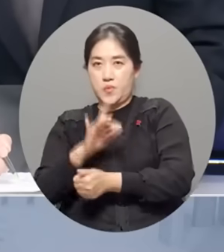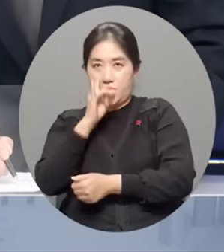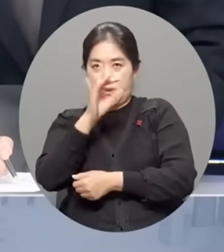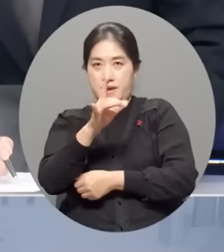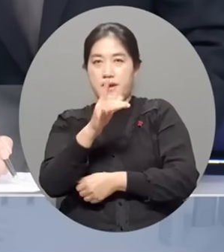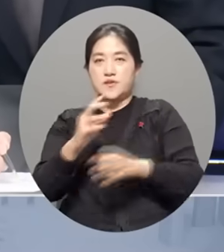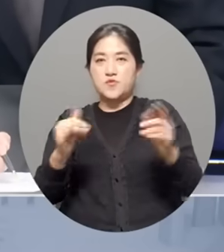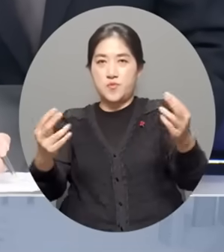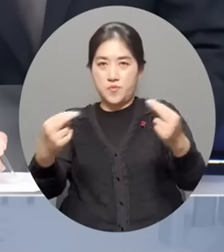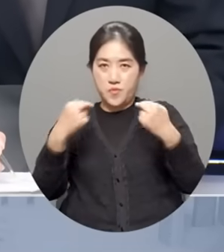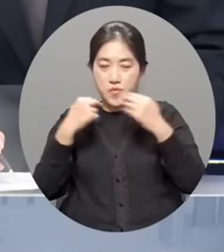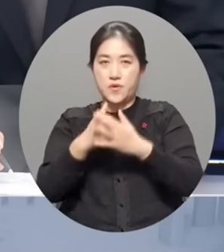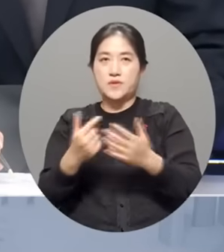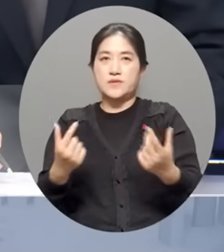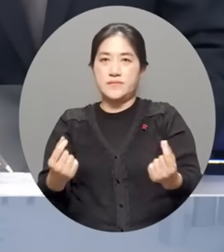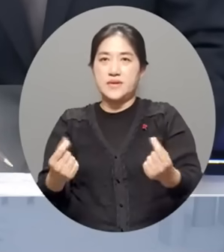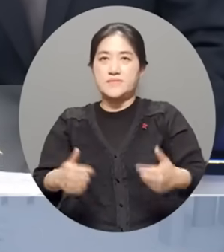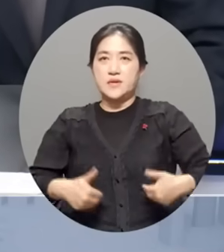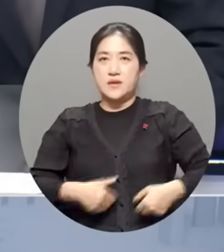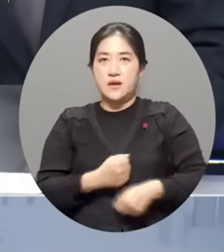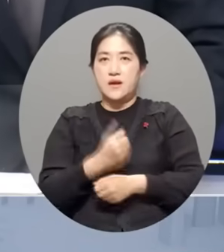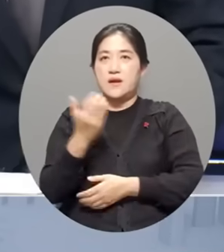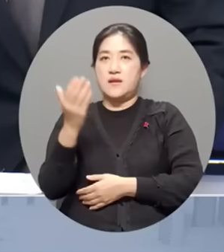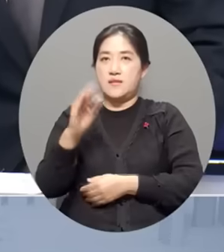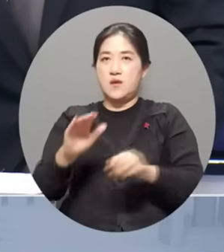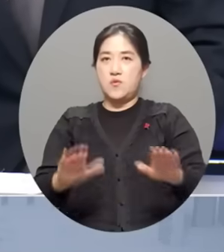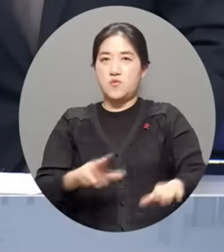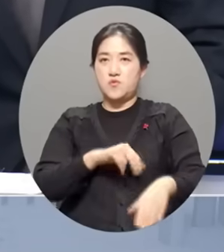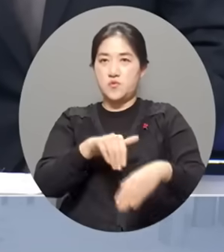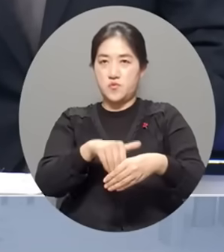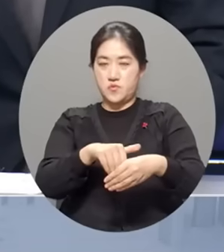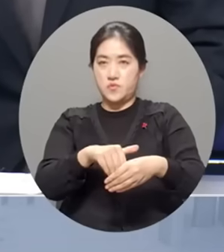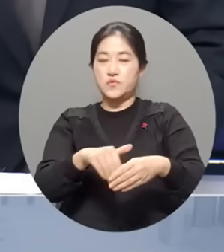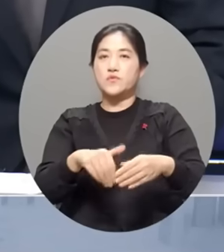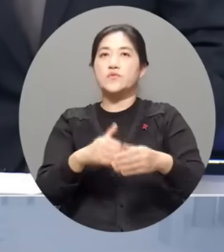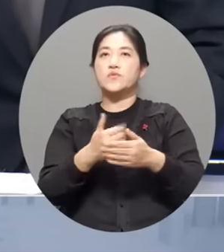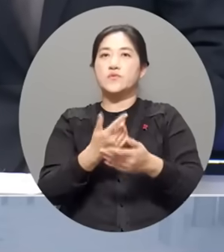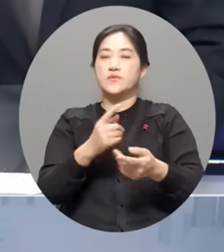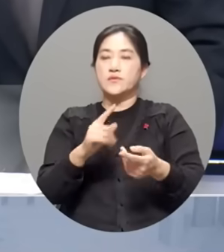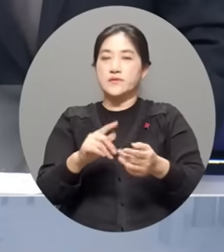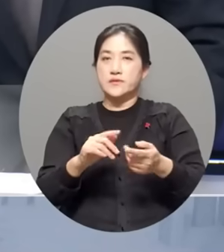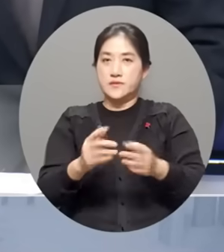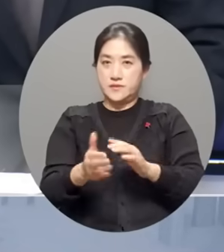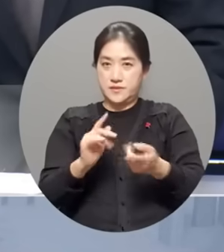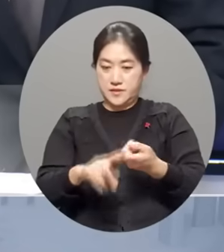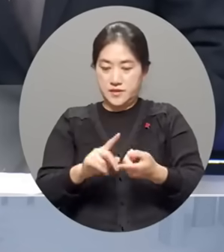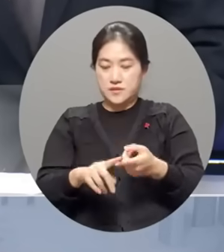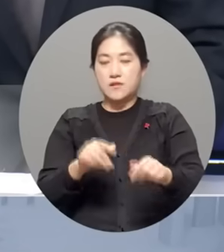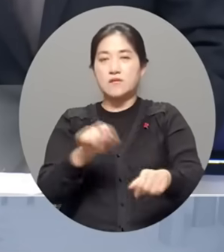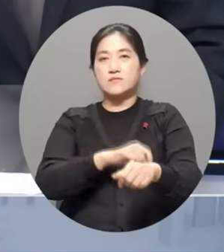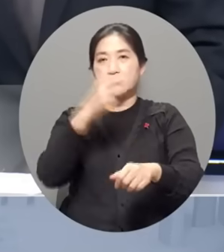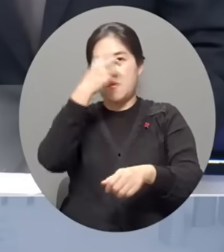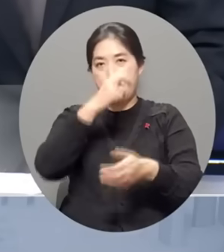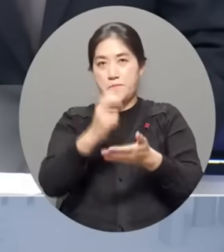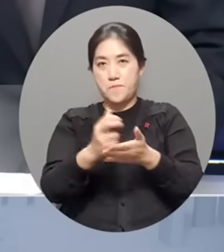법 앞에 예외는 없어야 한다. 그리고 국민들 보기에도 그래야 한다고 했었는데요.